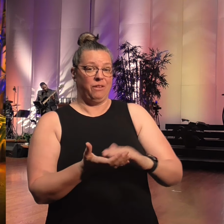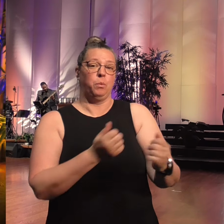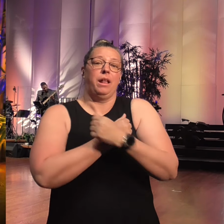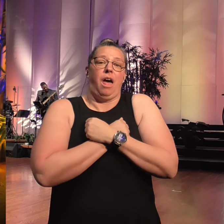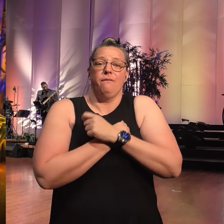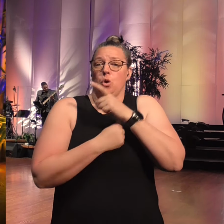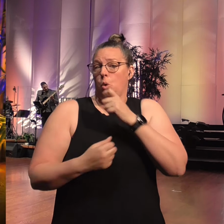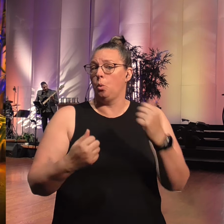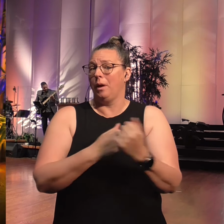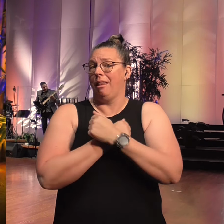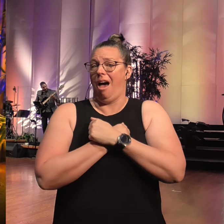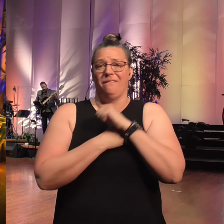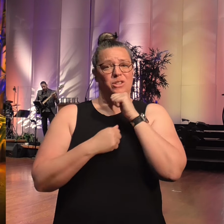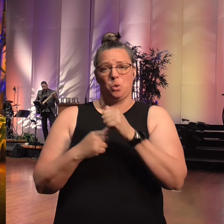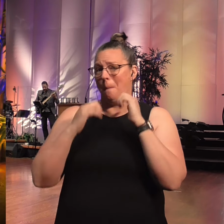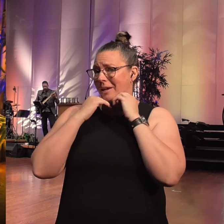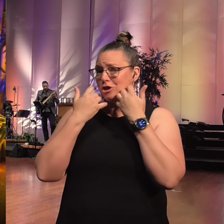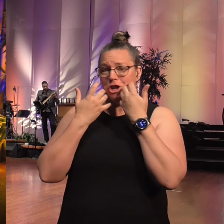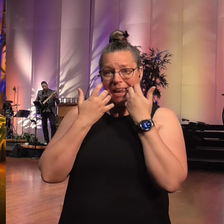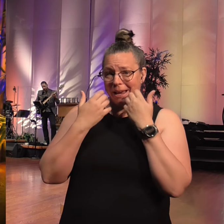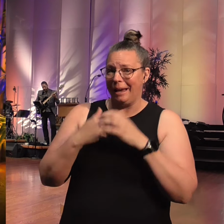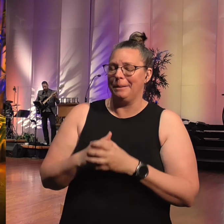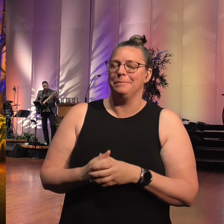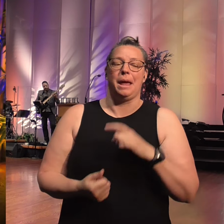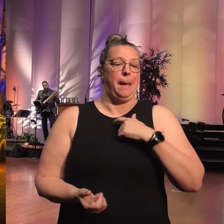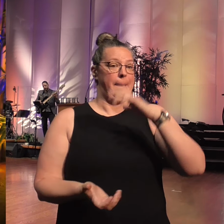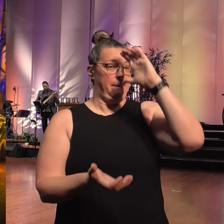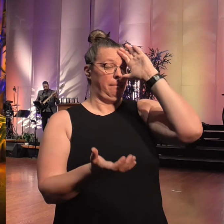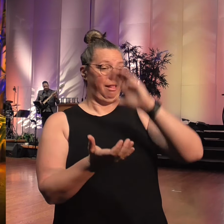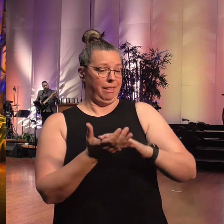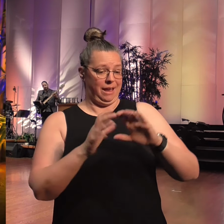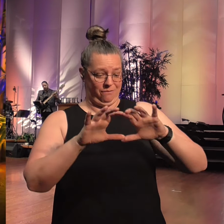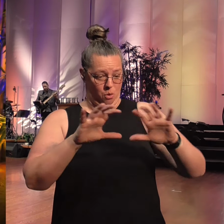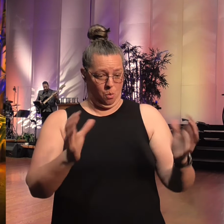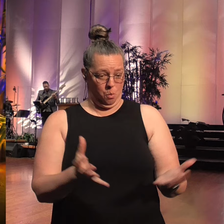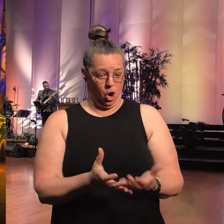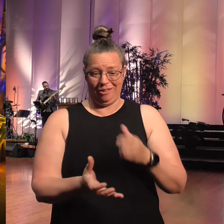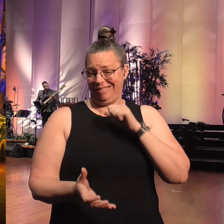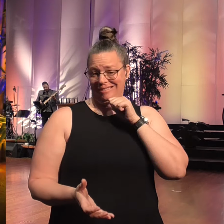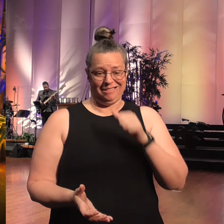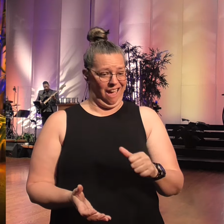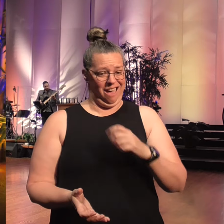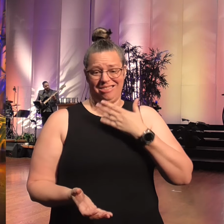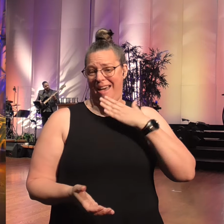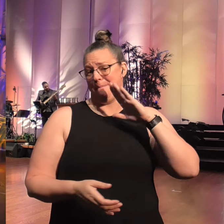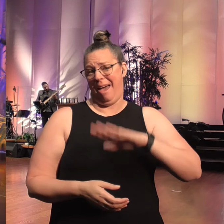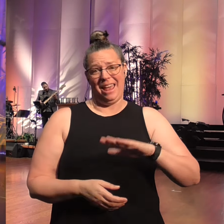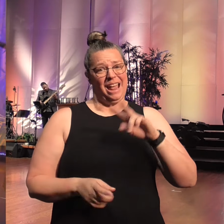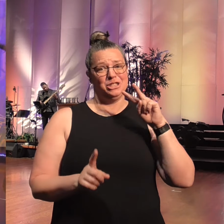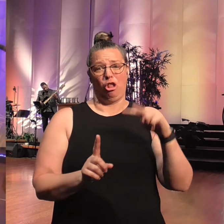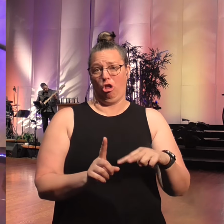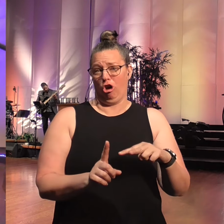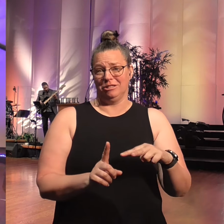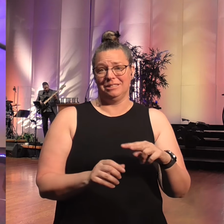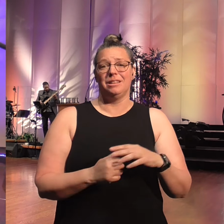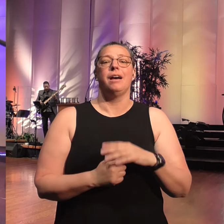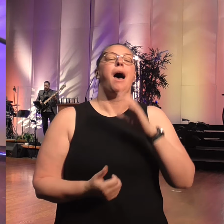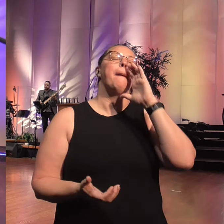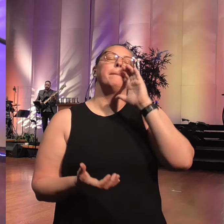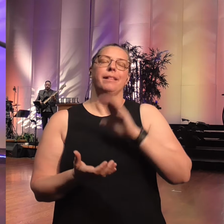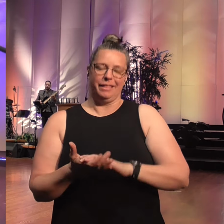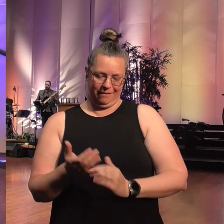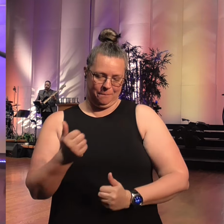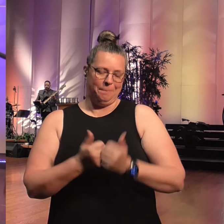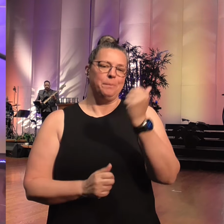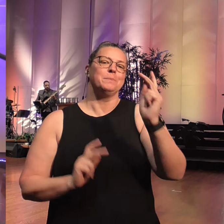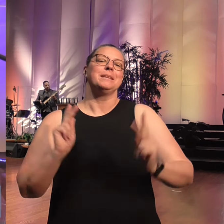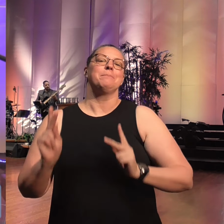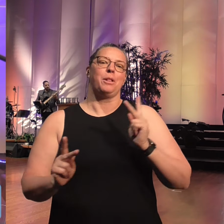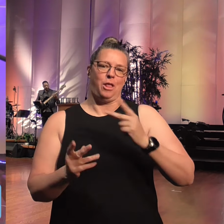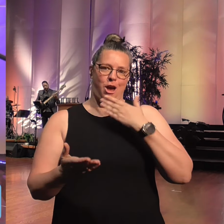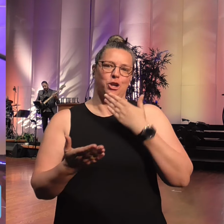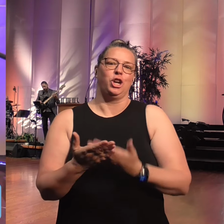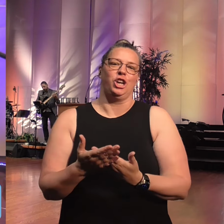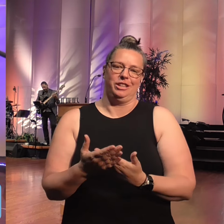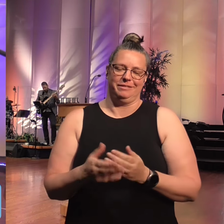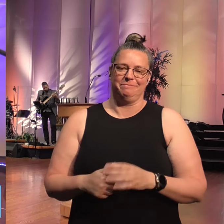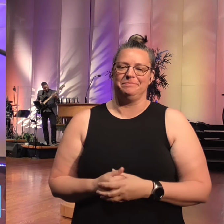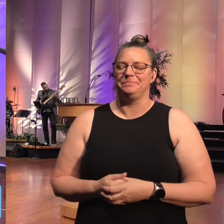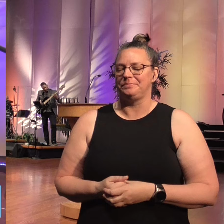Creo que este mundo no es ni la mitad de malo de lo que parece Creo que la mayoría de la gente es buena